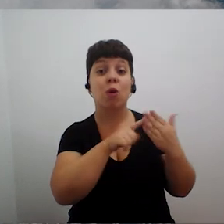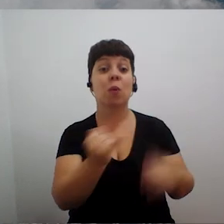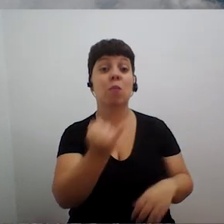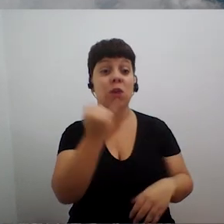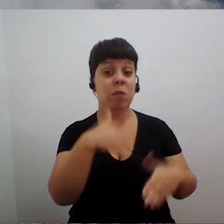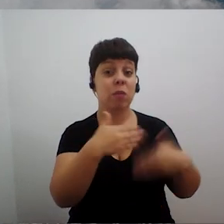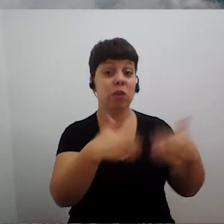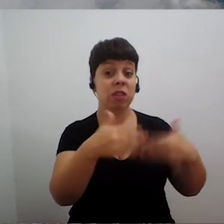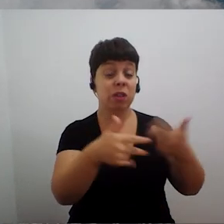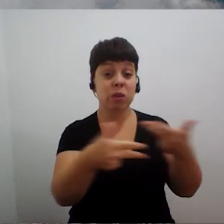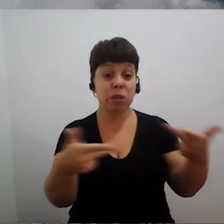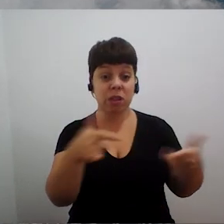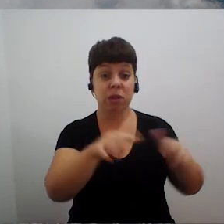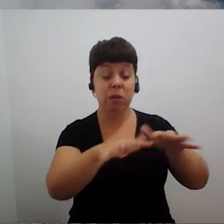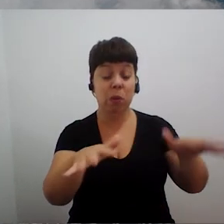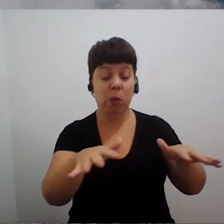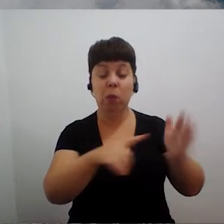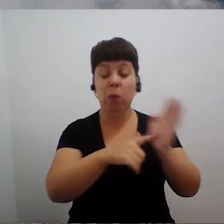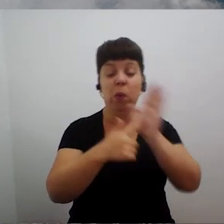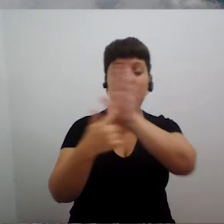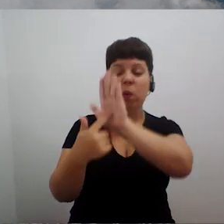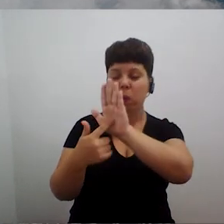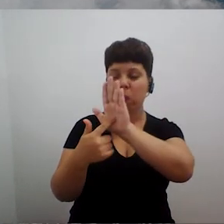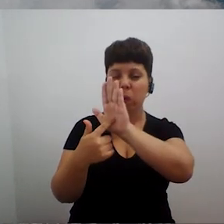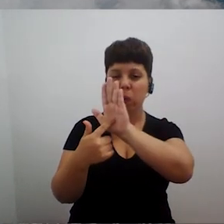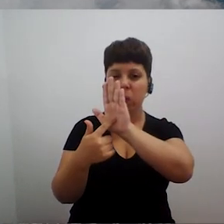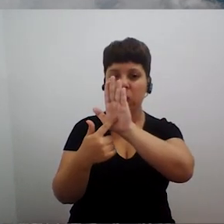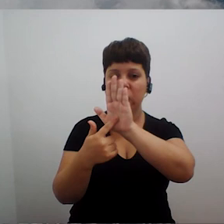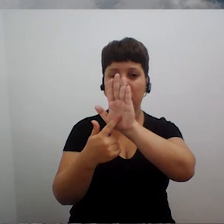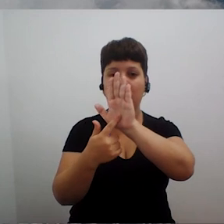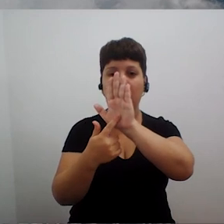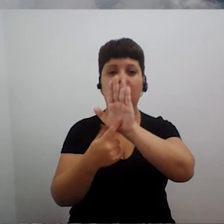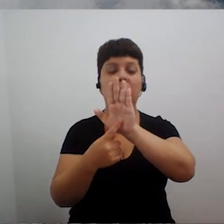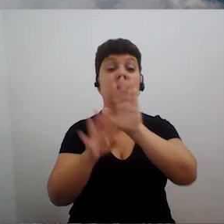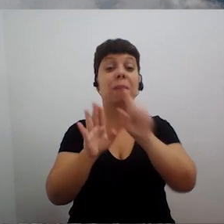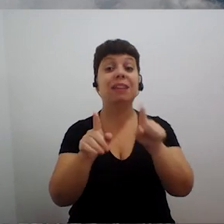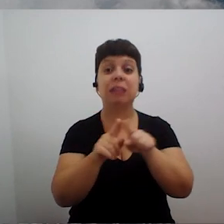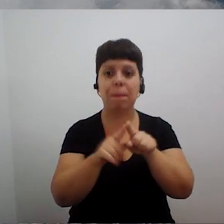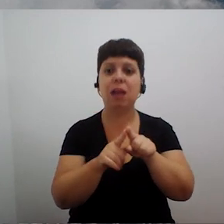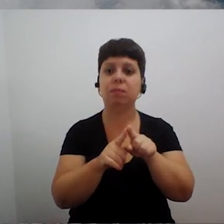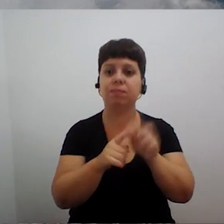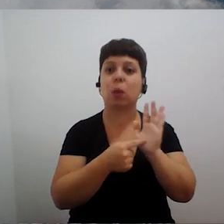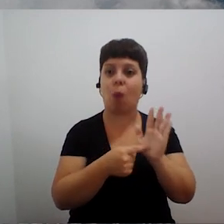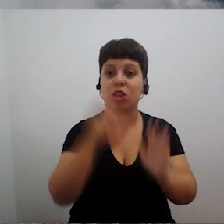processos que acontecem dentro do oceano para toda a humanidade. Mas ela também revela o que tá acontecendo,